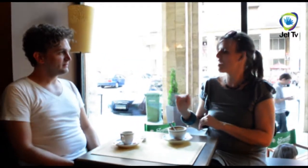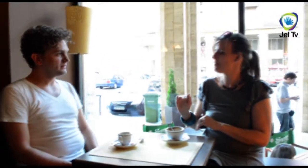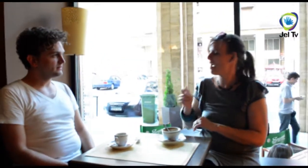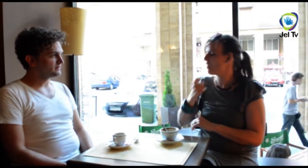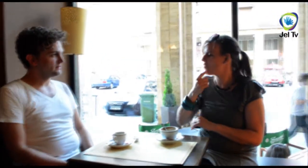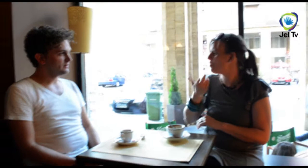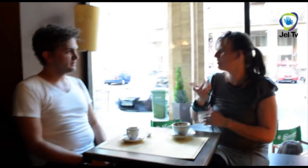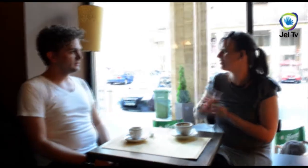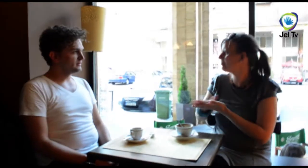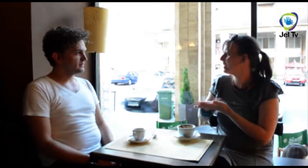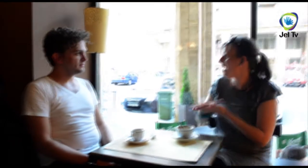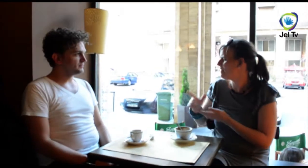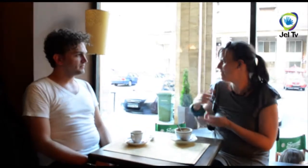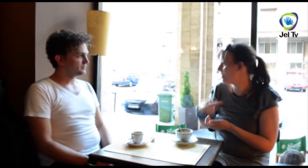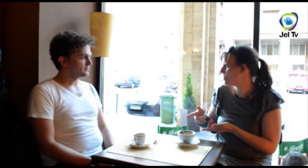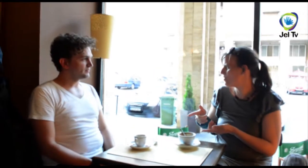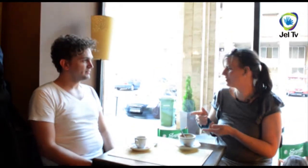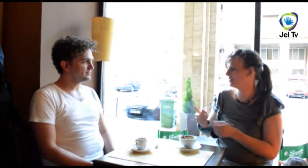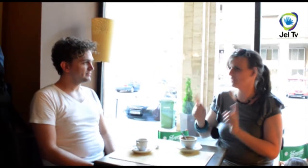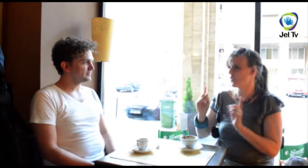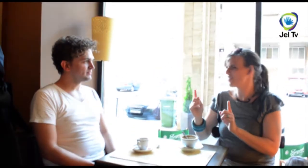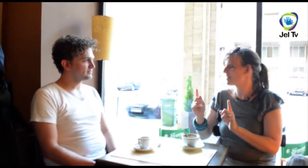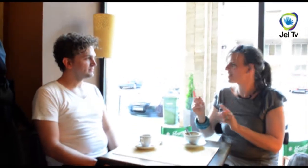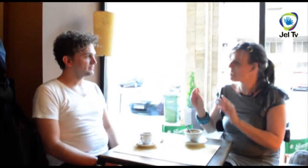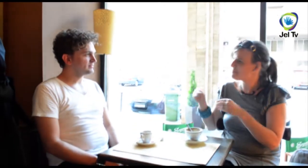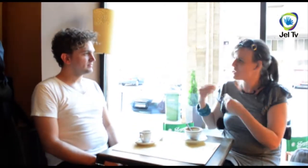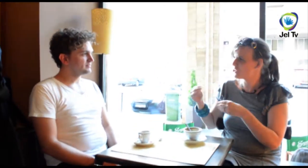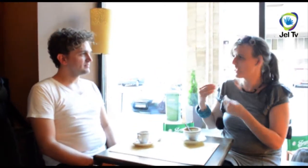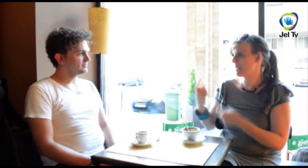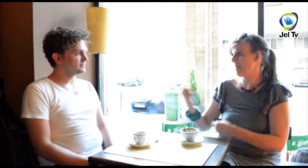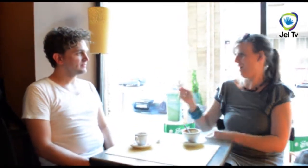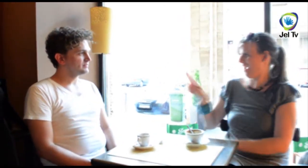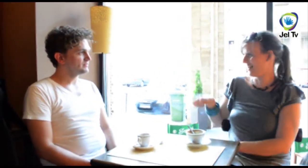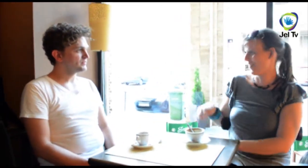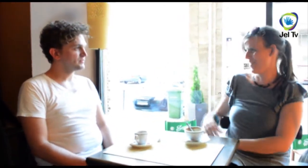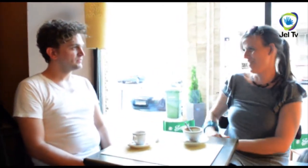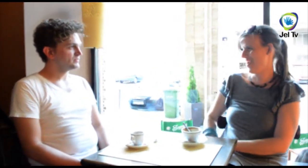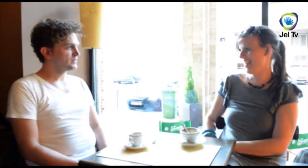Gyermekkorod milyen volt? Röviden mesélj magadról!